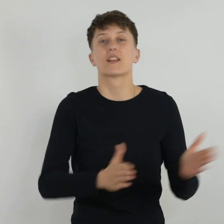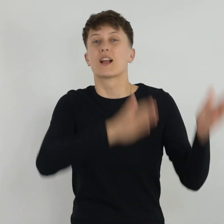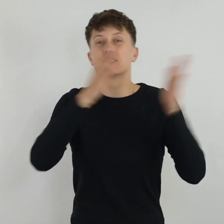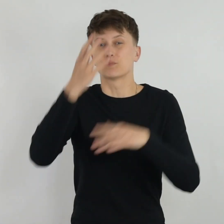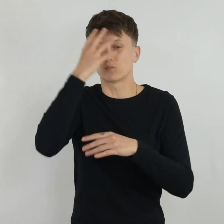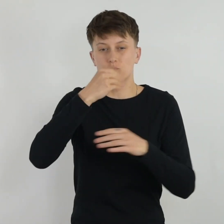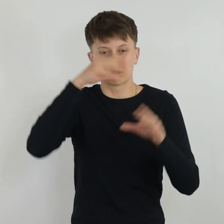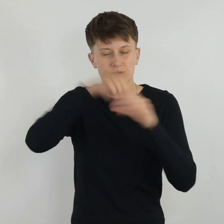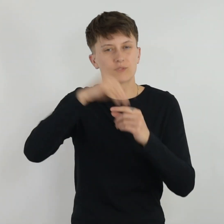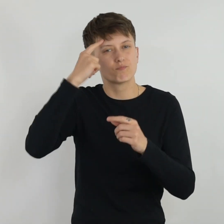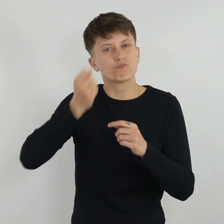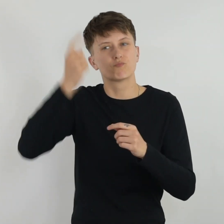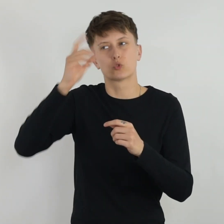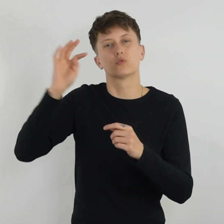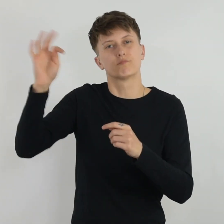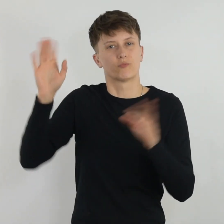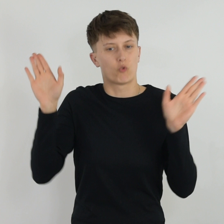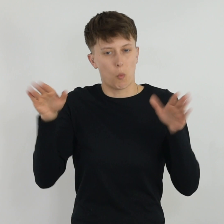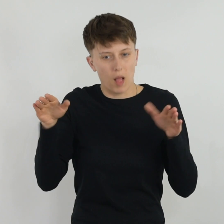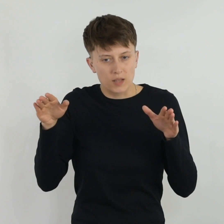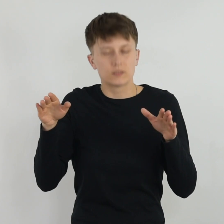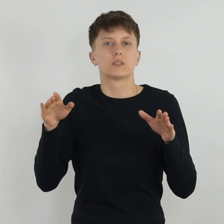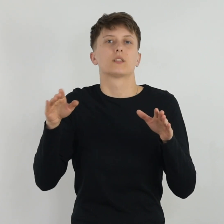Kolejny cykl w twórczości Wróblewskiego